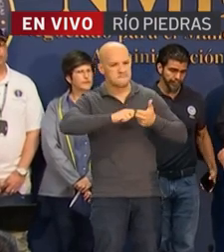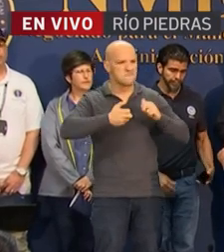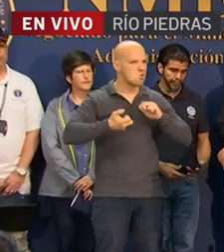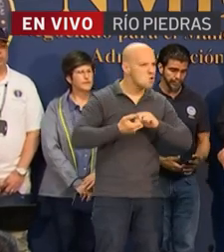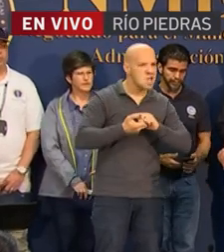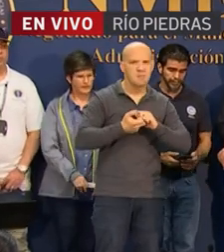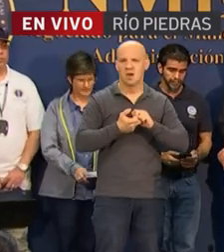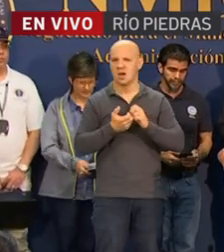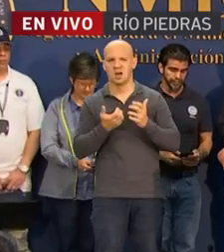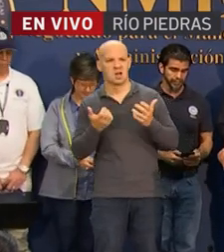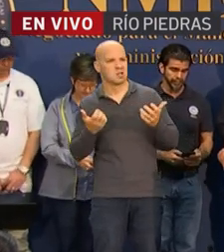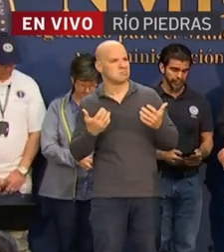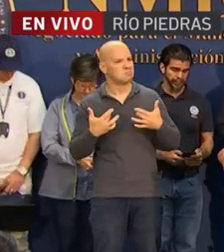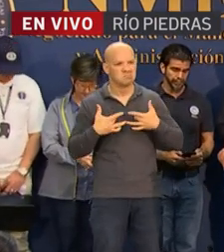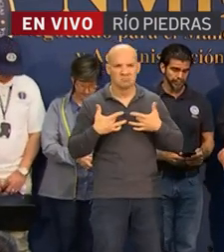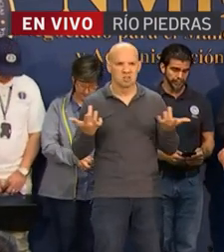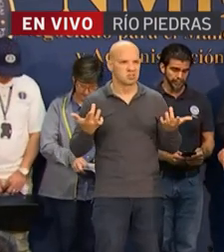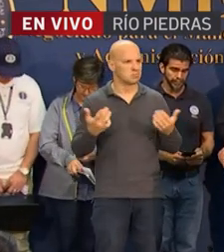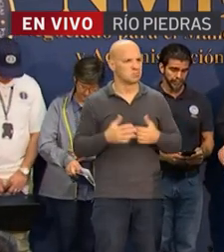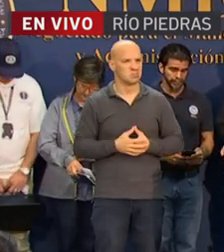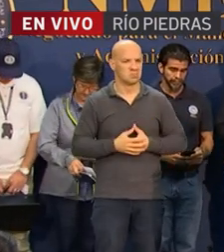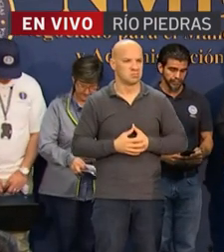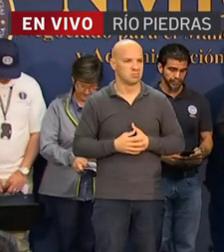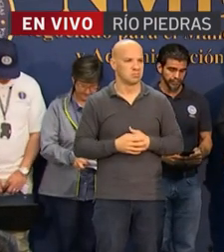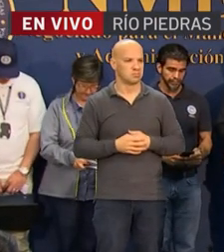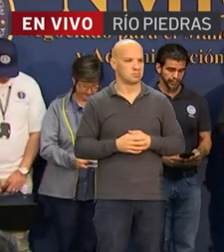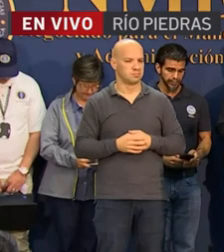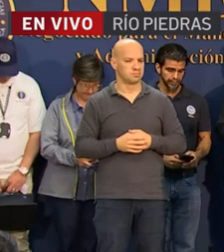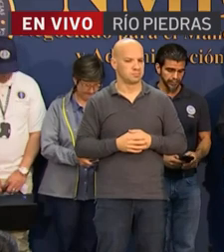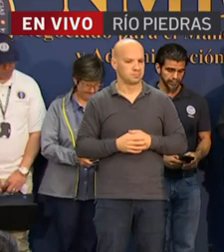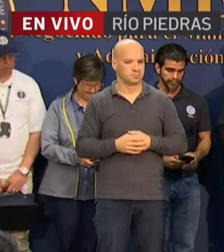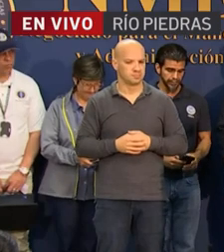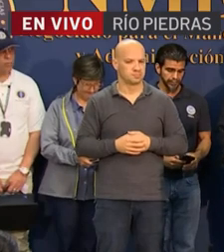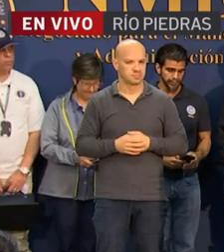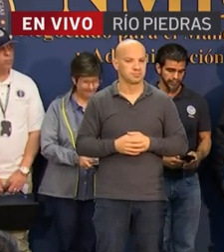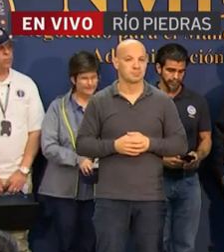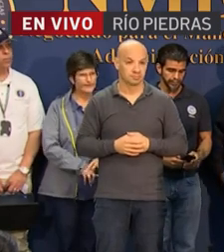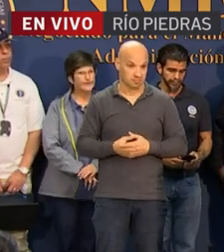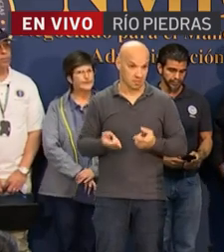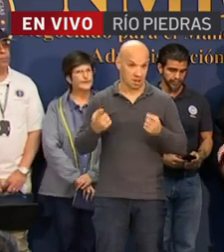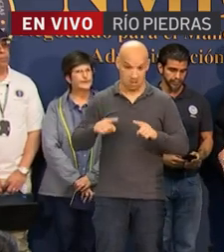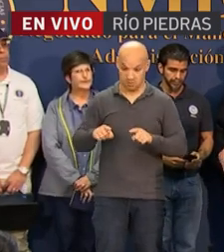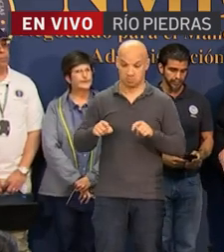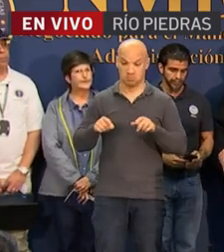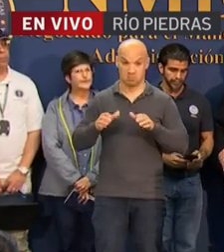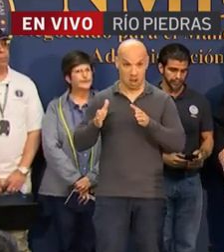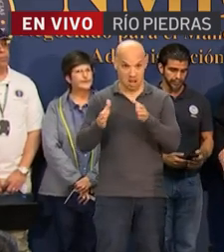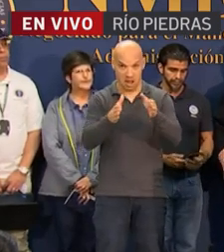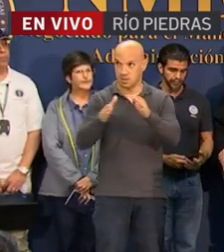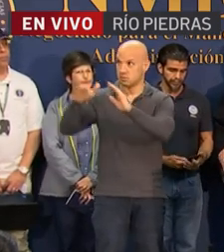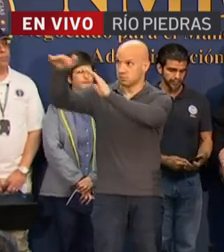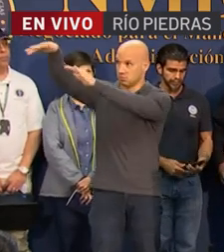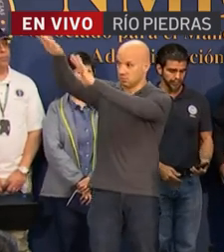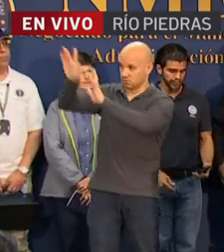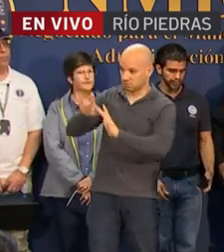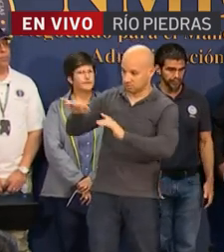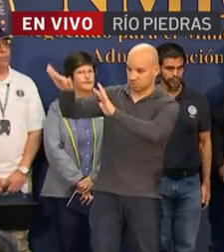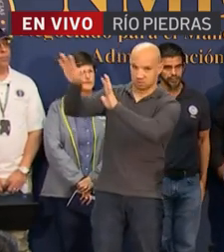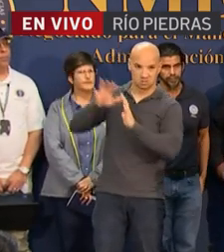LE PREOCUPA LAS ÁREAS MONTAÑOSAS, PORQU? CUÁLES